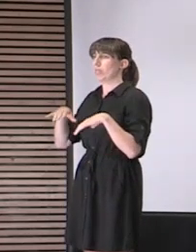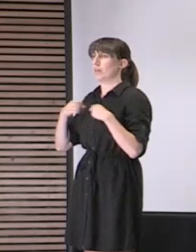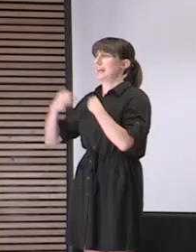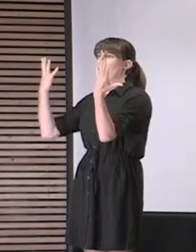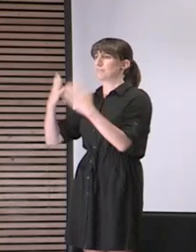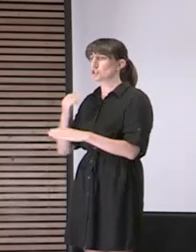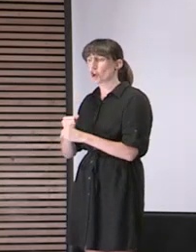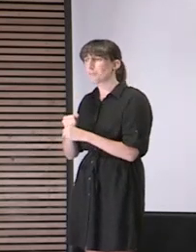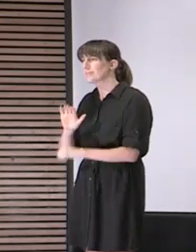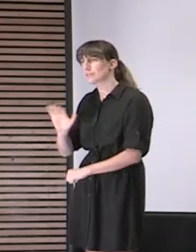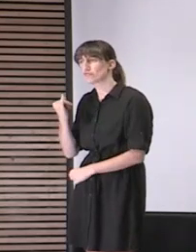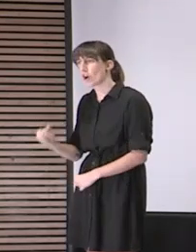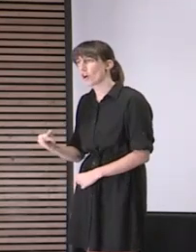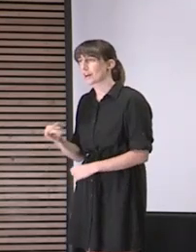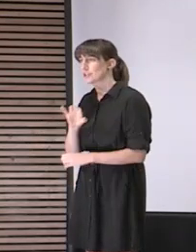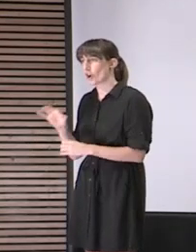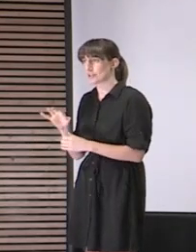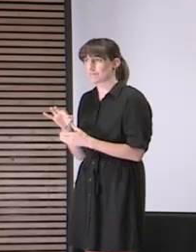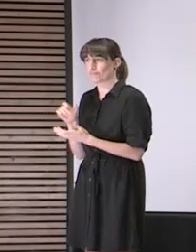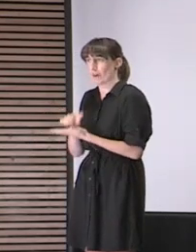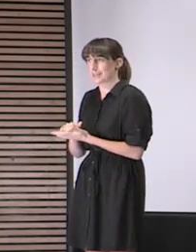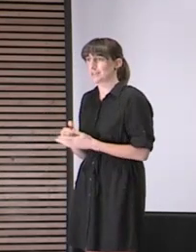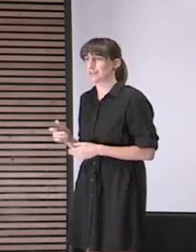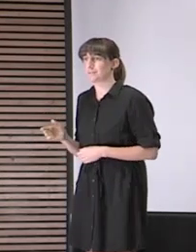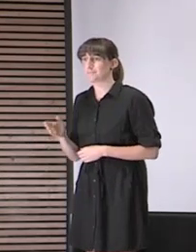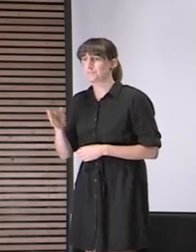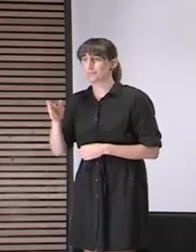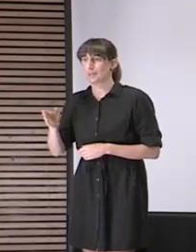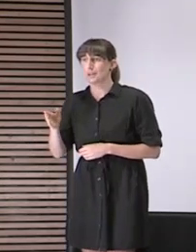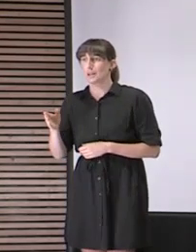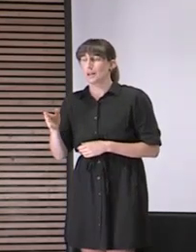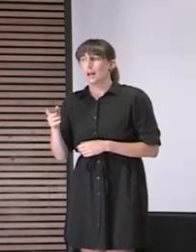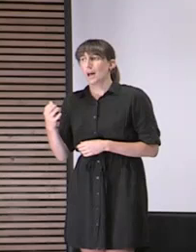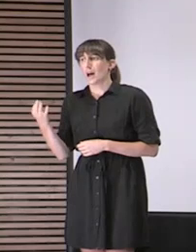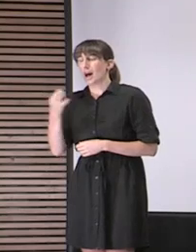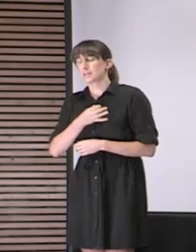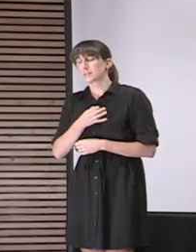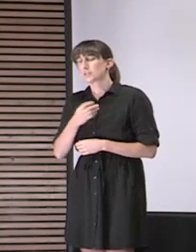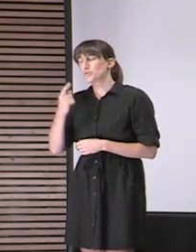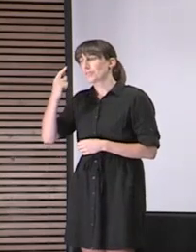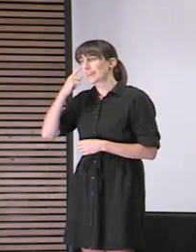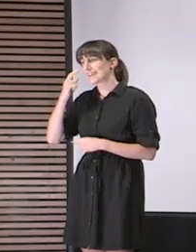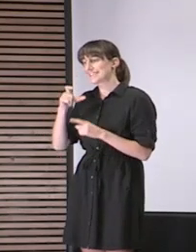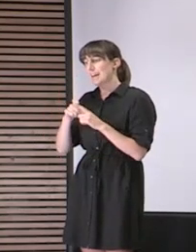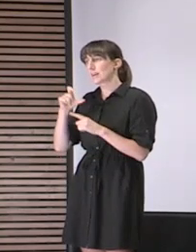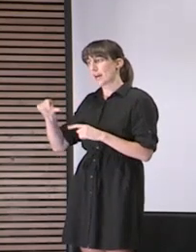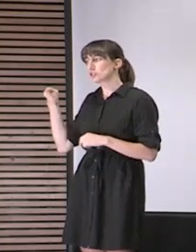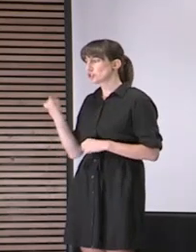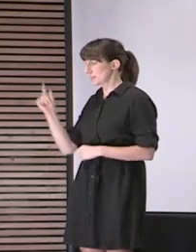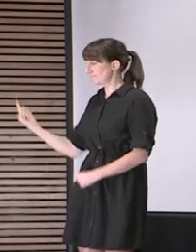Jacinda Ardern: Sabes exactamente dónde está, está